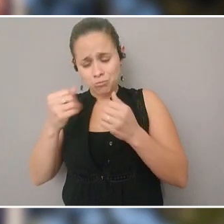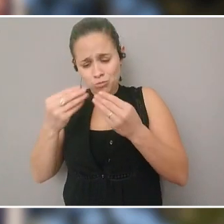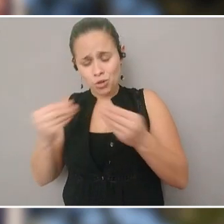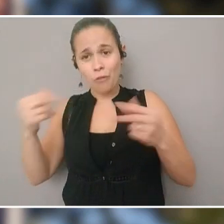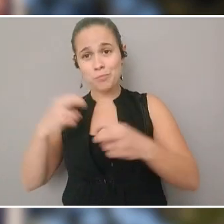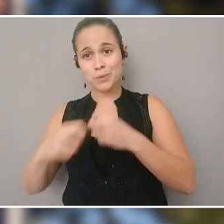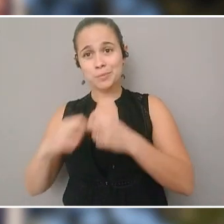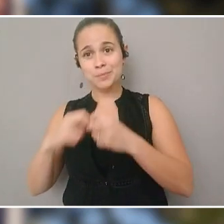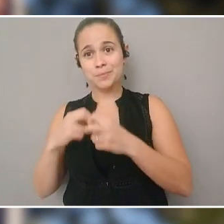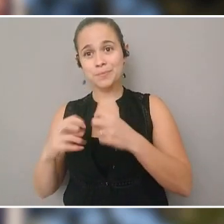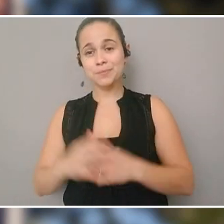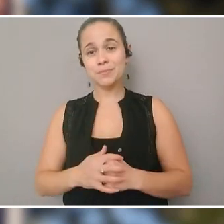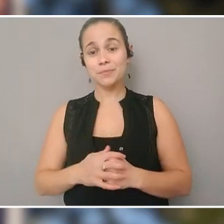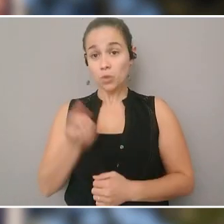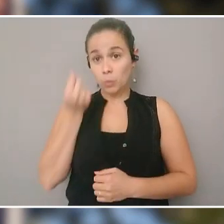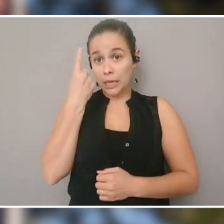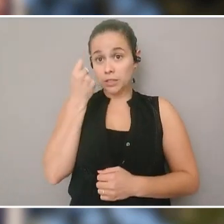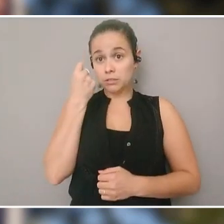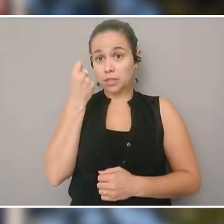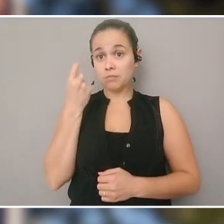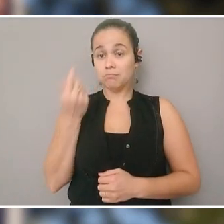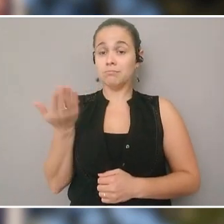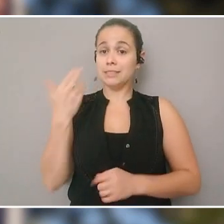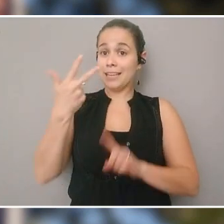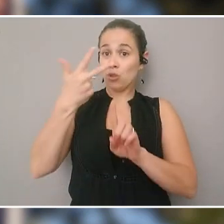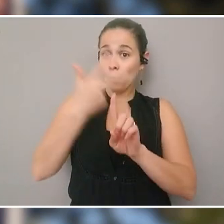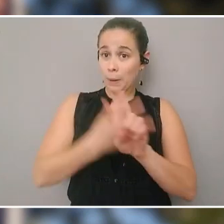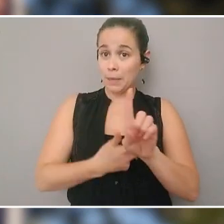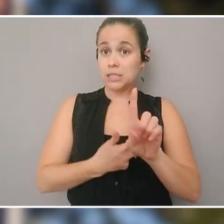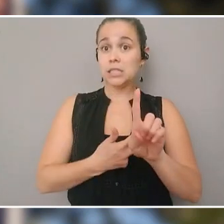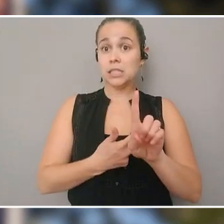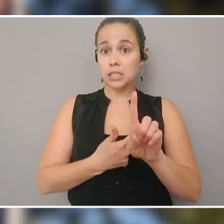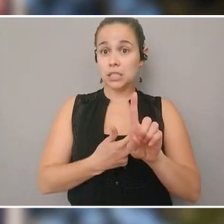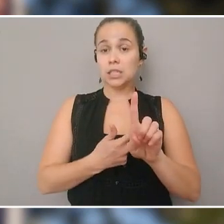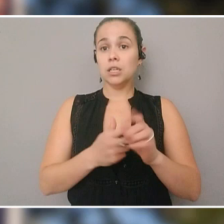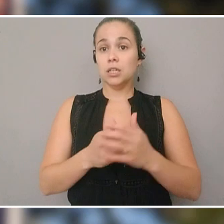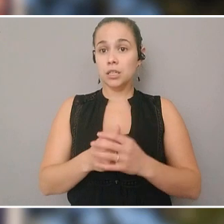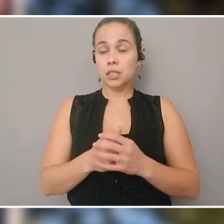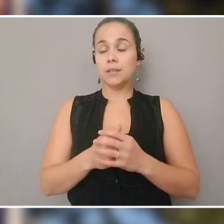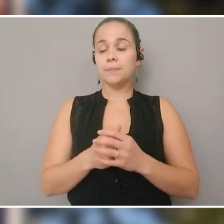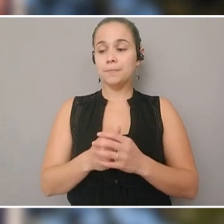entendemos que en los últimos tres